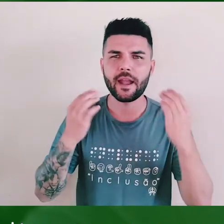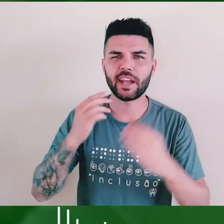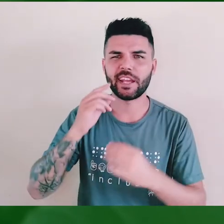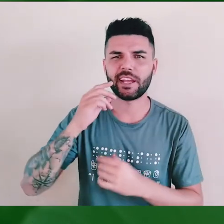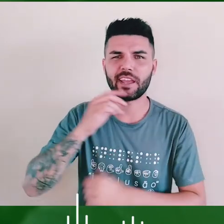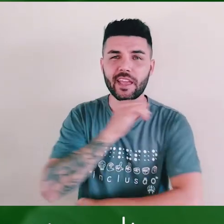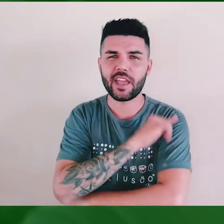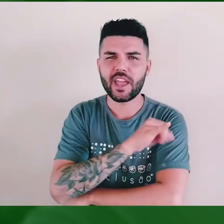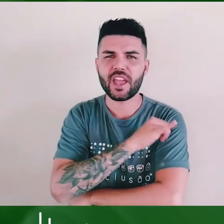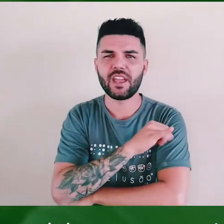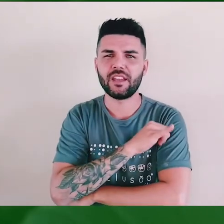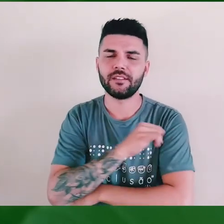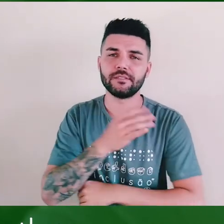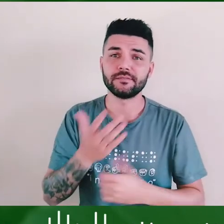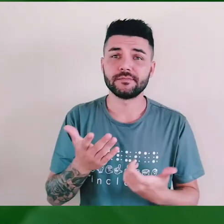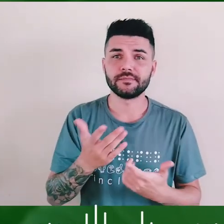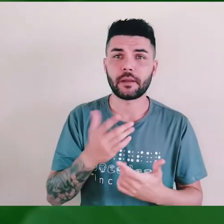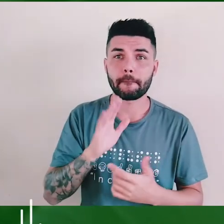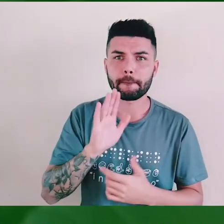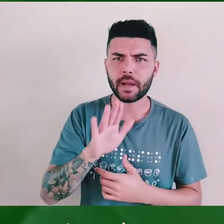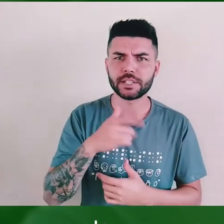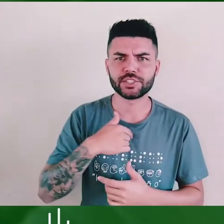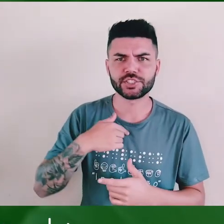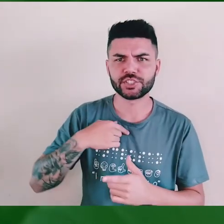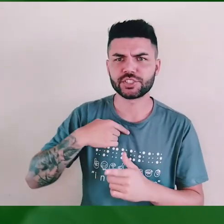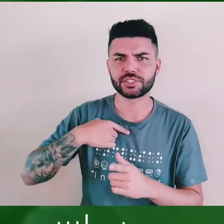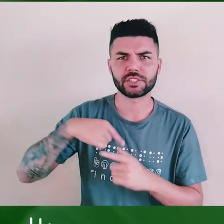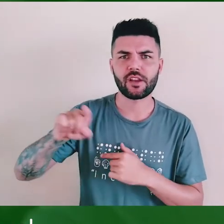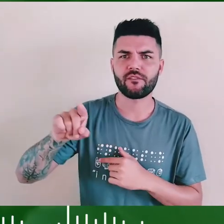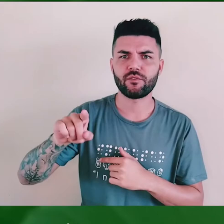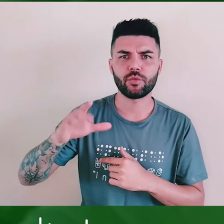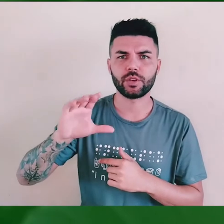o jogo da Chape lá na Venezuela no estádio "Pachencho" Romero, um estádio completamente